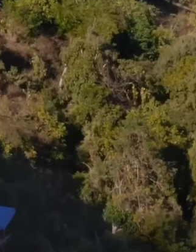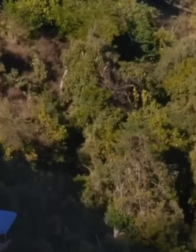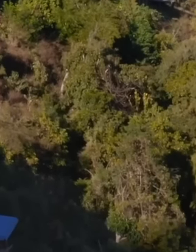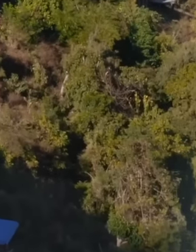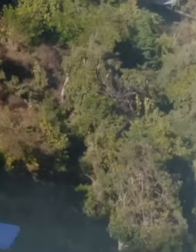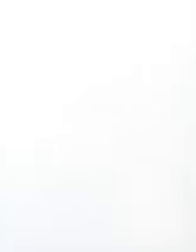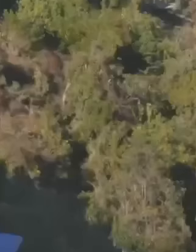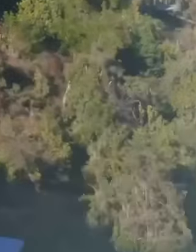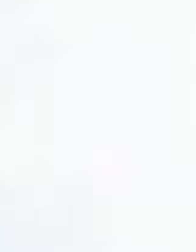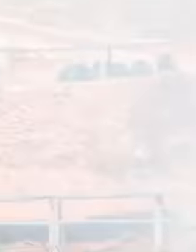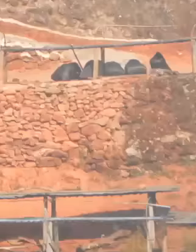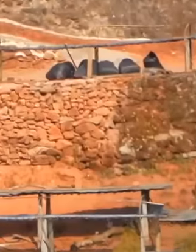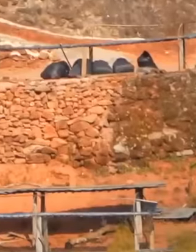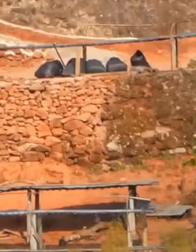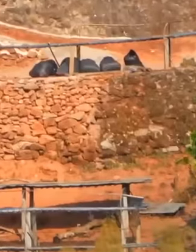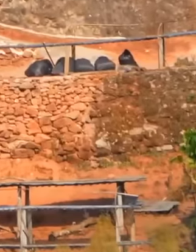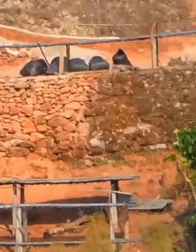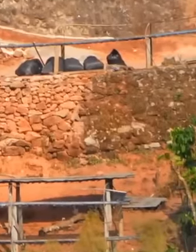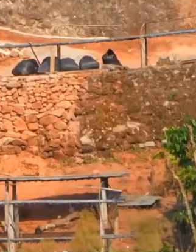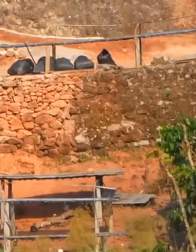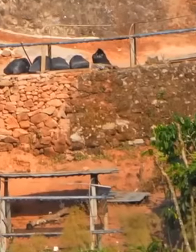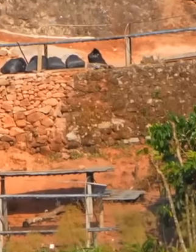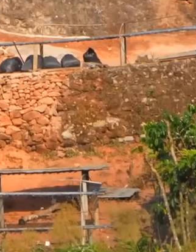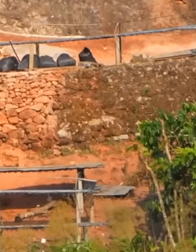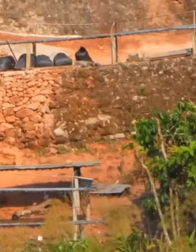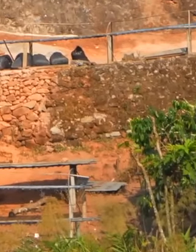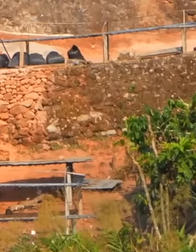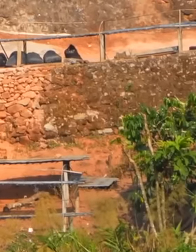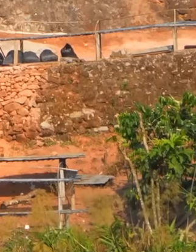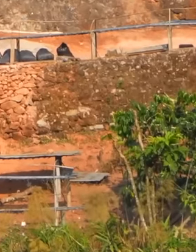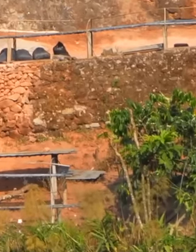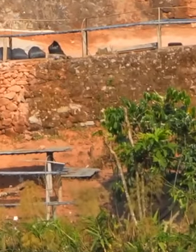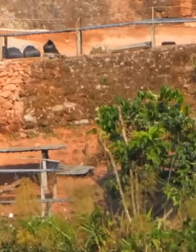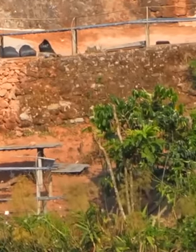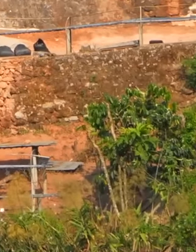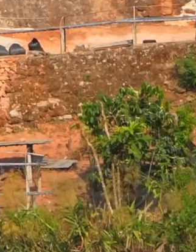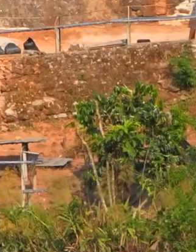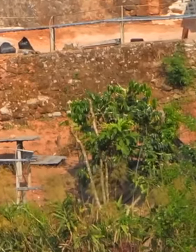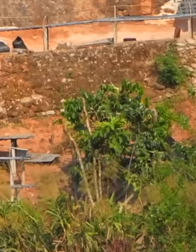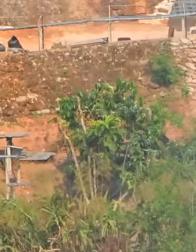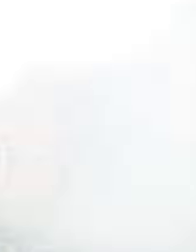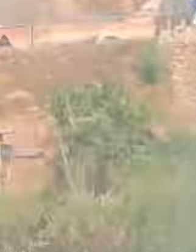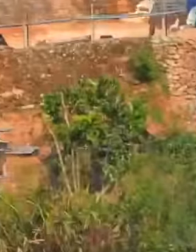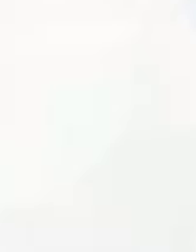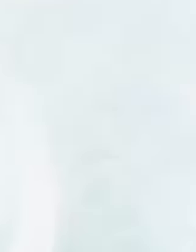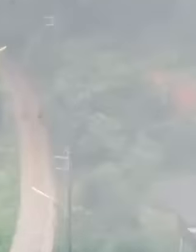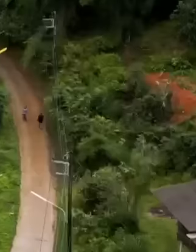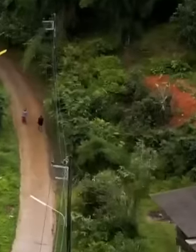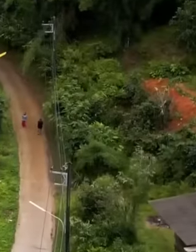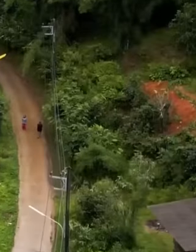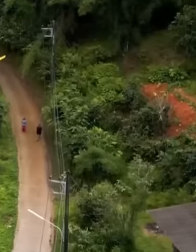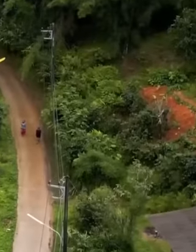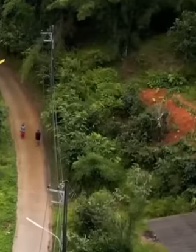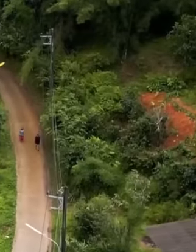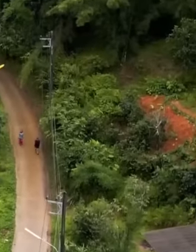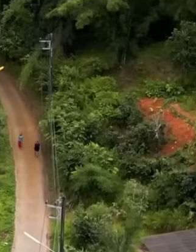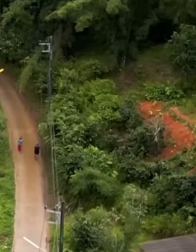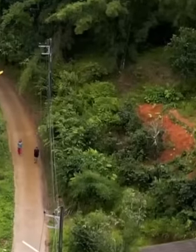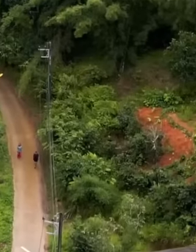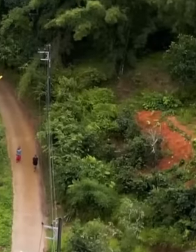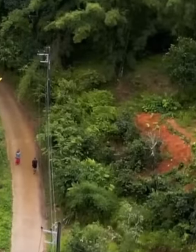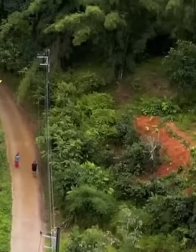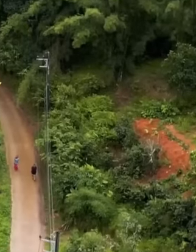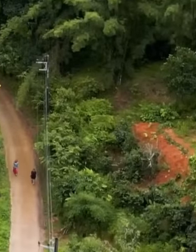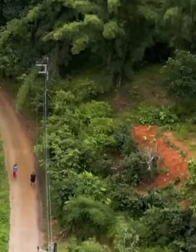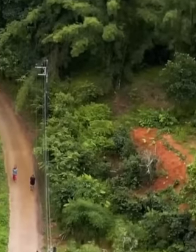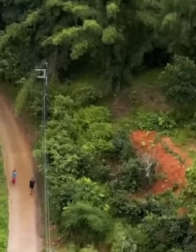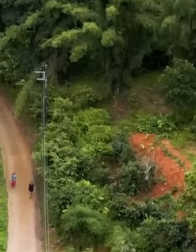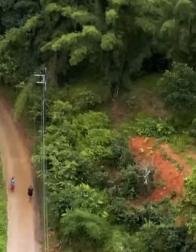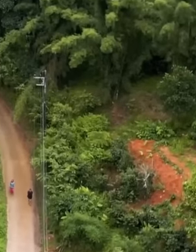mucha infraestructura como calles sistemas de agua luz drenaje sistemas de riego internet y